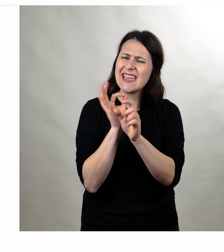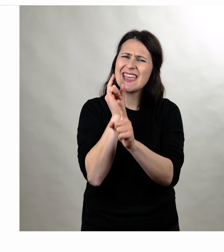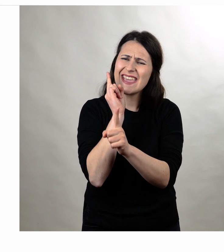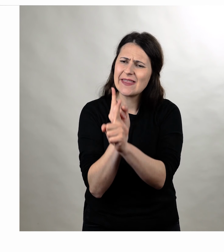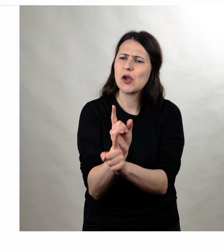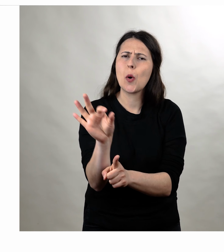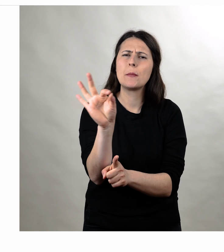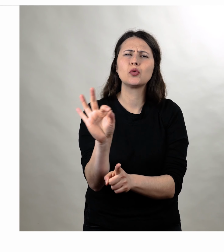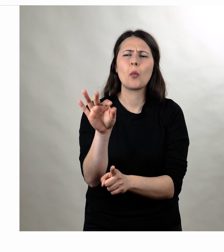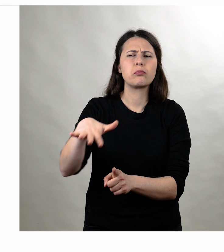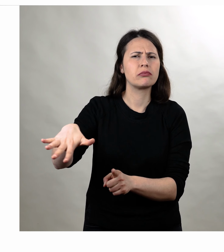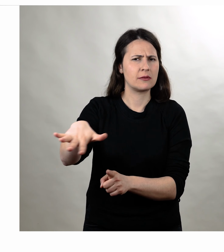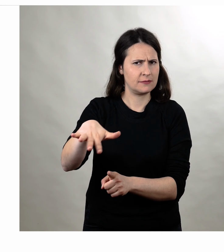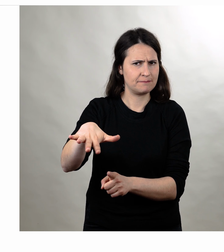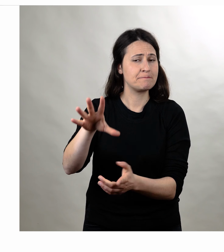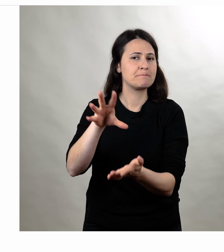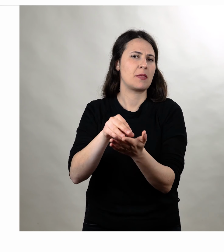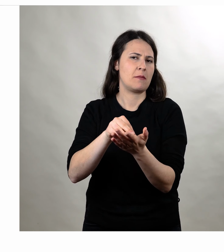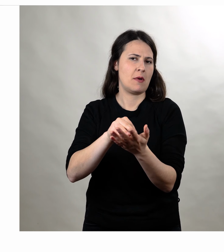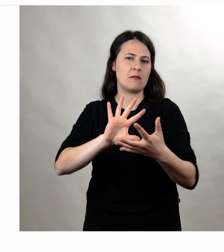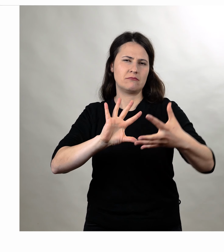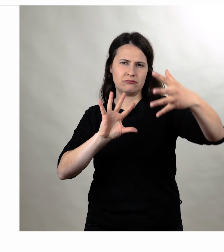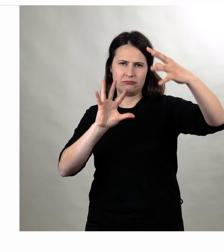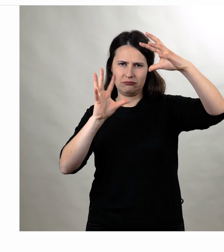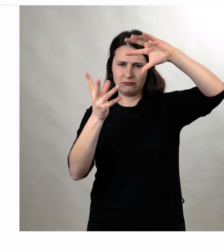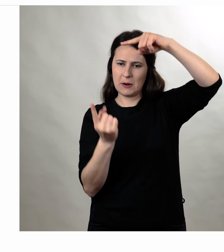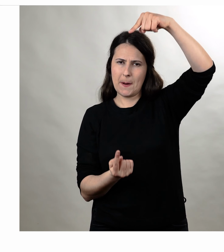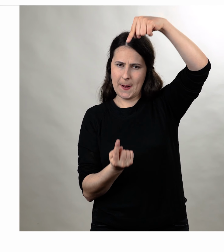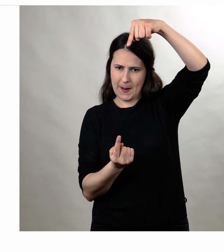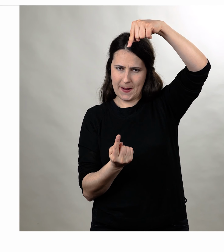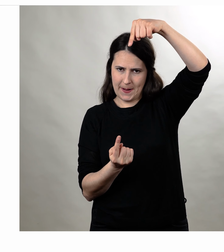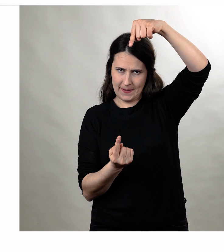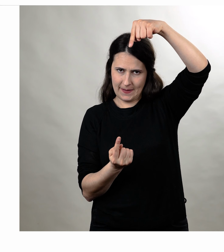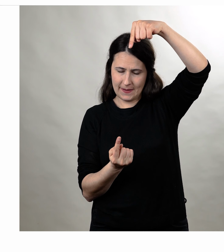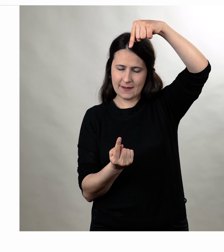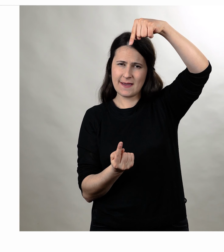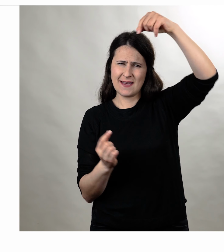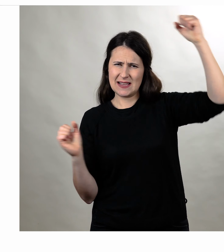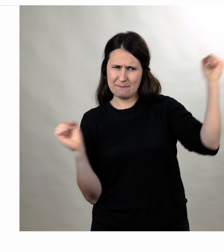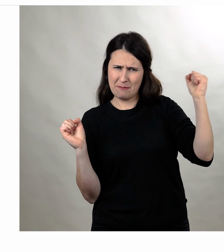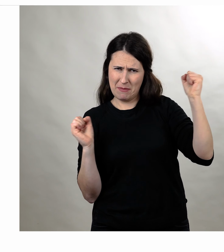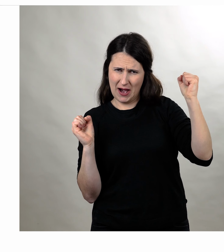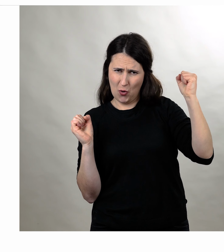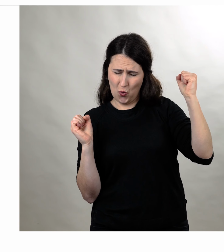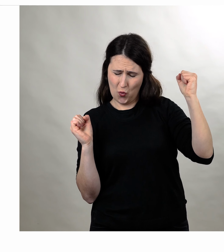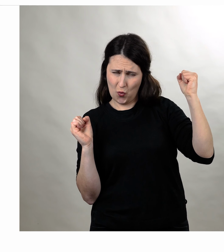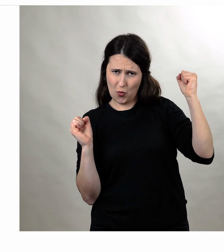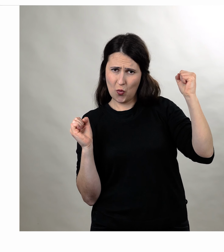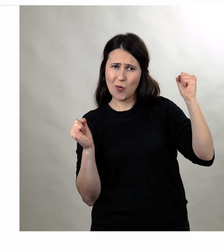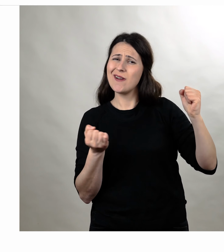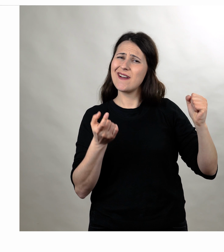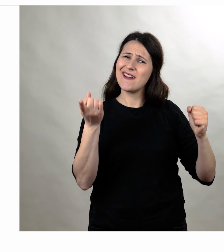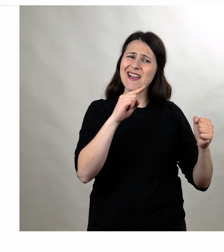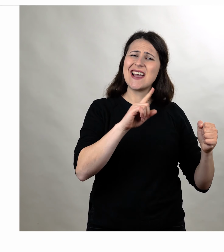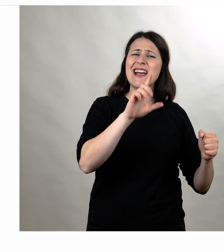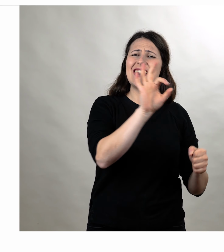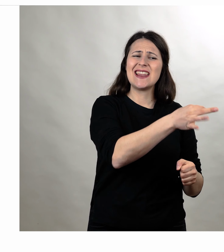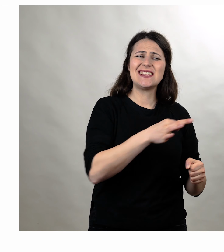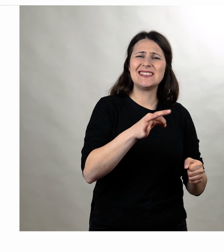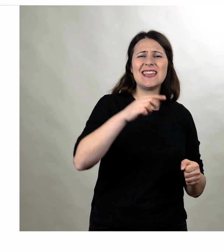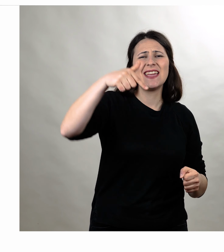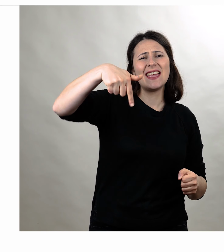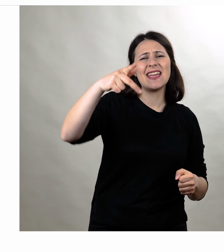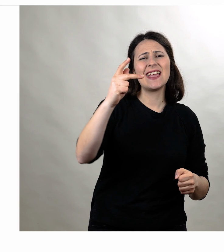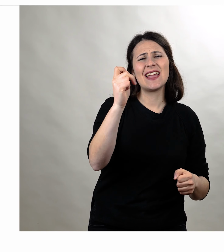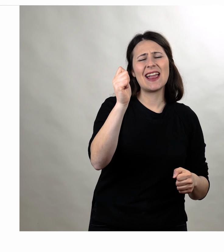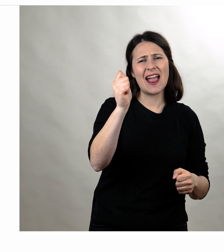όπως η Αρκτική, η Ανταρκτική ή τα νησιά Γκαλάπαγκος.